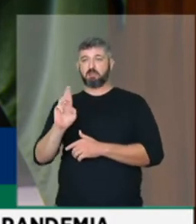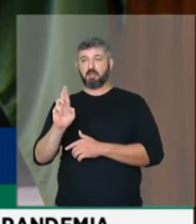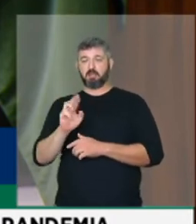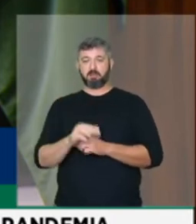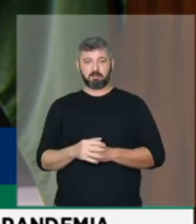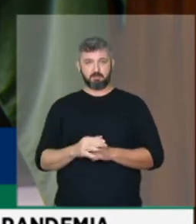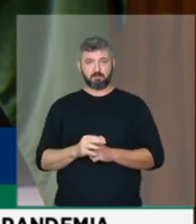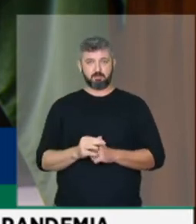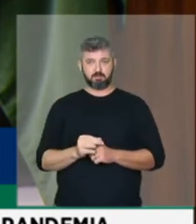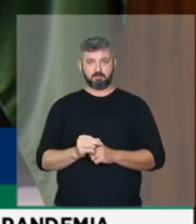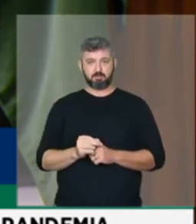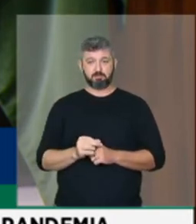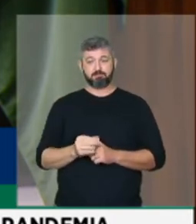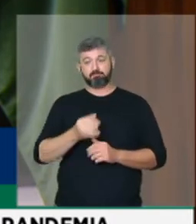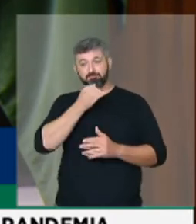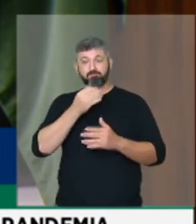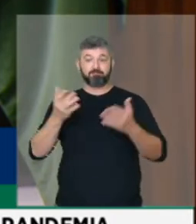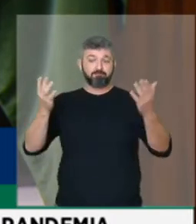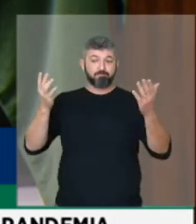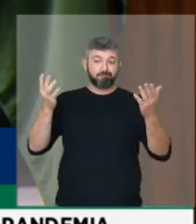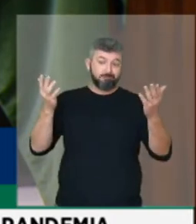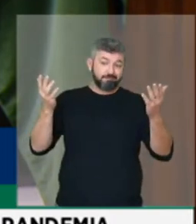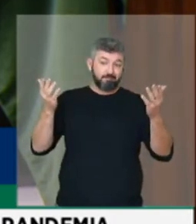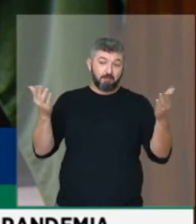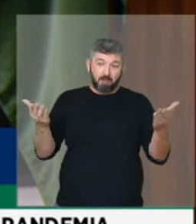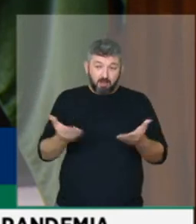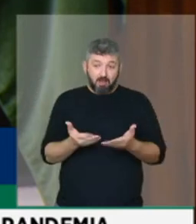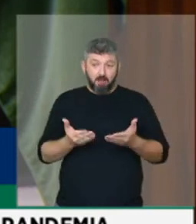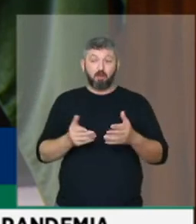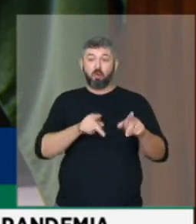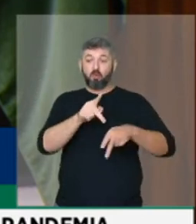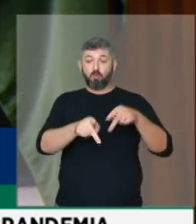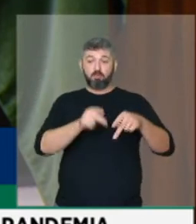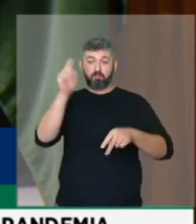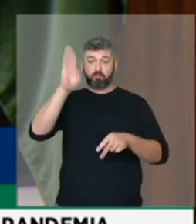O AUXÍLIO-EMERGENCIAL DE 600 REAIS. LAMENTAVELMENTE AGORA A POPULAÇÃO BRASILEIRA PADECE, ESPERANDO HÁ 4 MESES POR